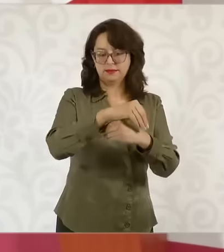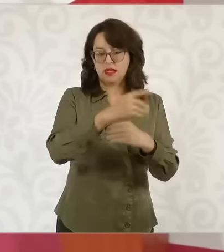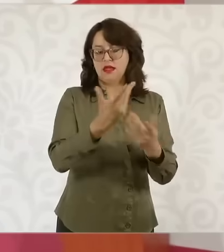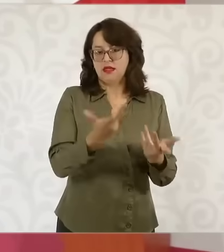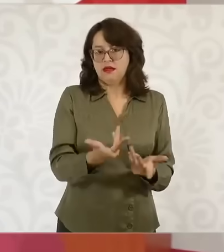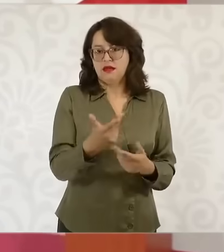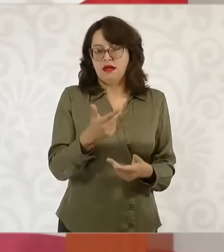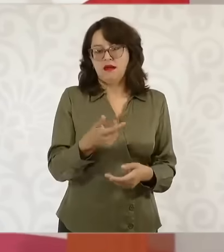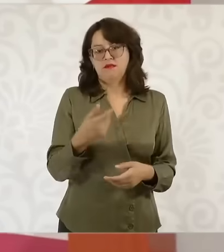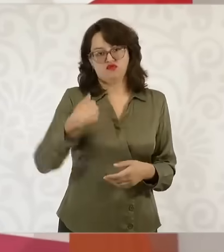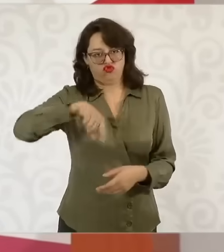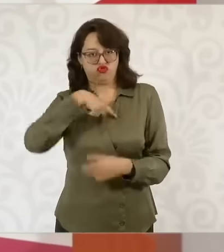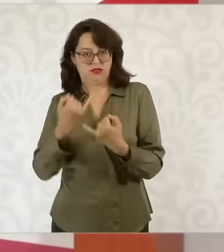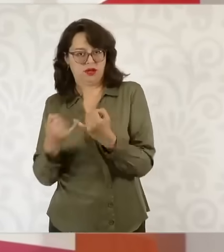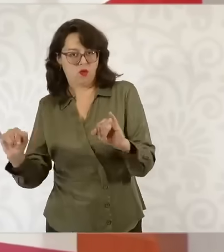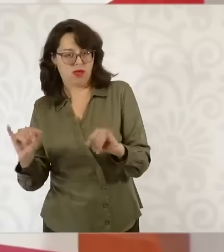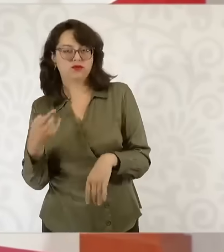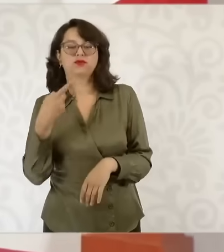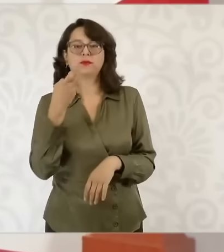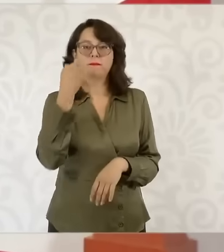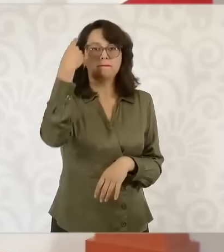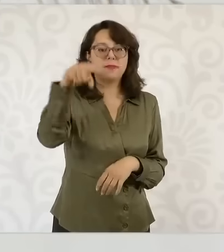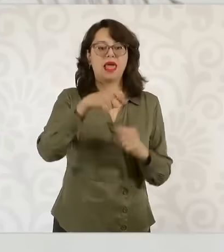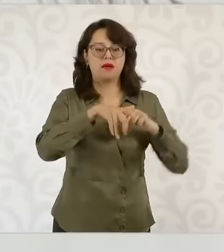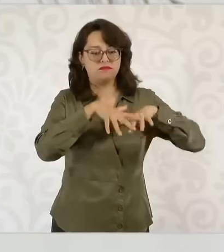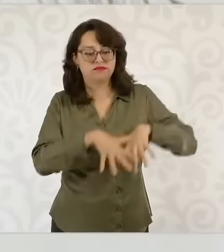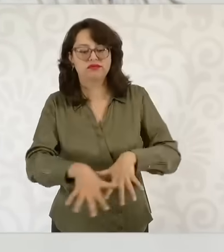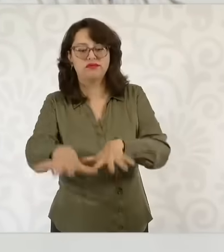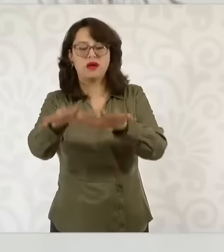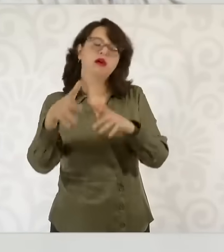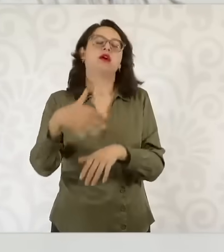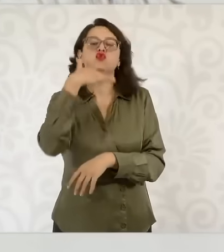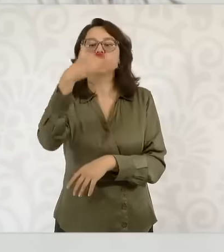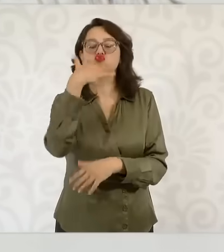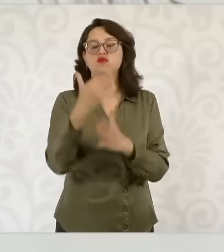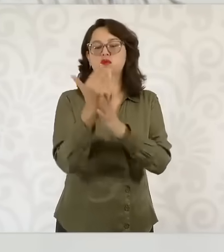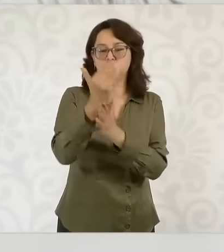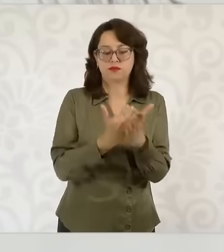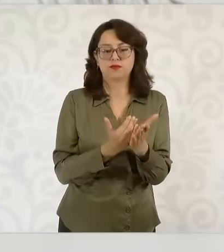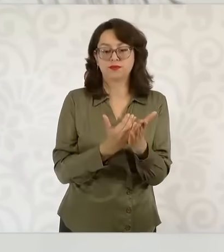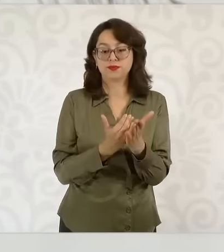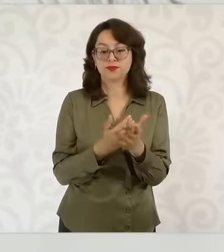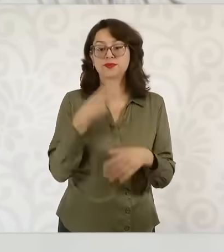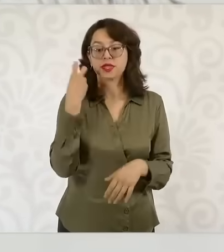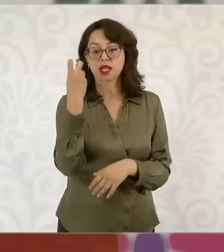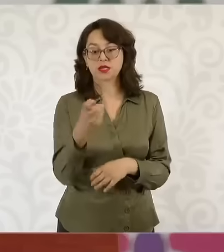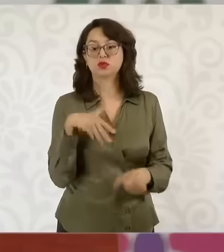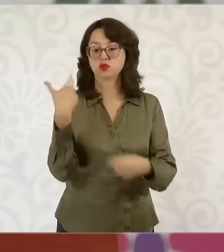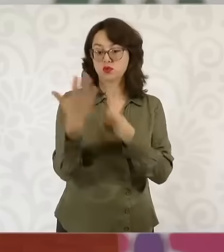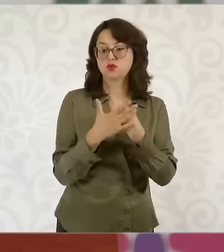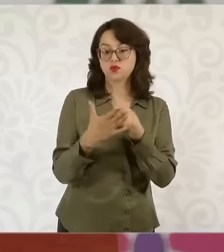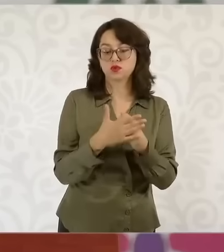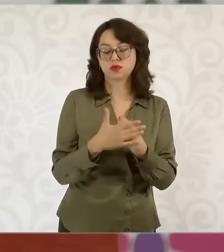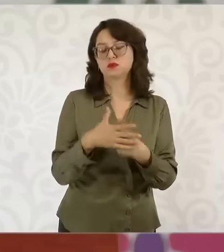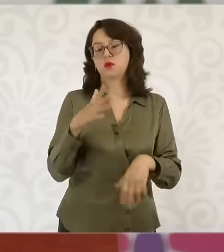río Tijuana hacia la costa. eh esa planta eh se va a ampliar y además hay otras acciones que